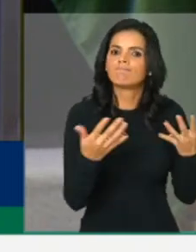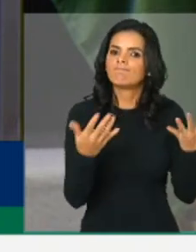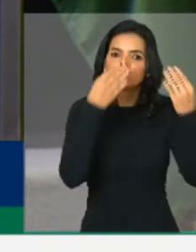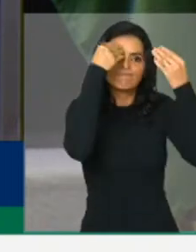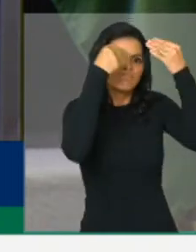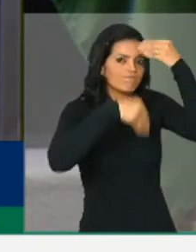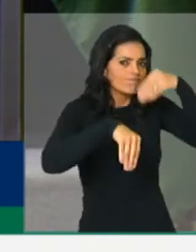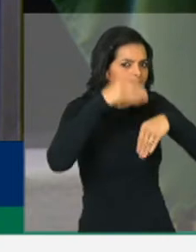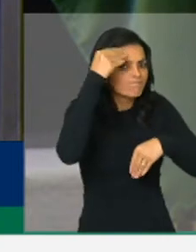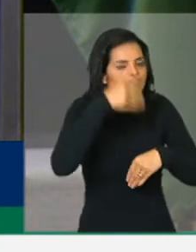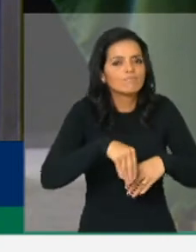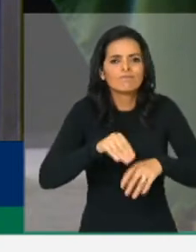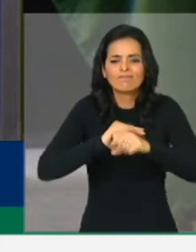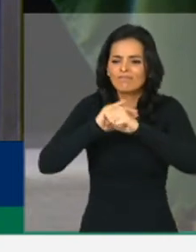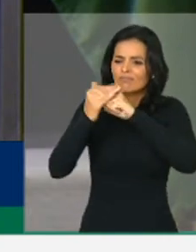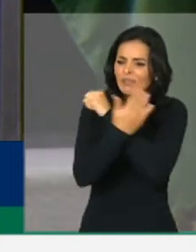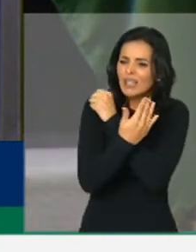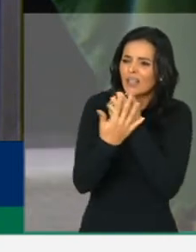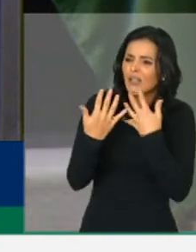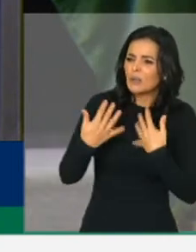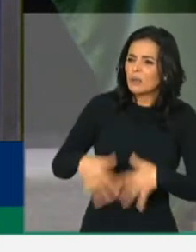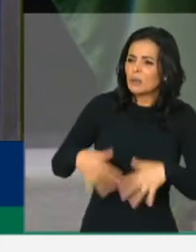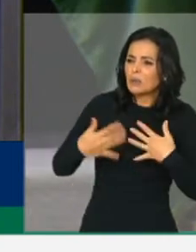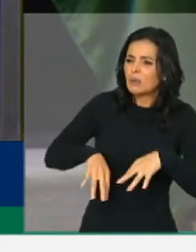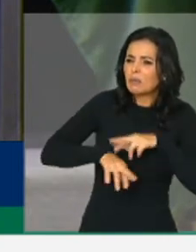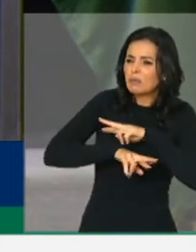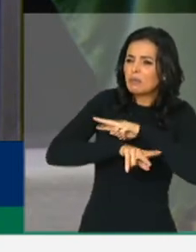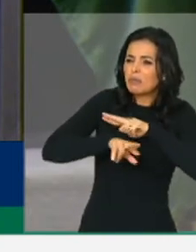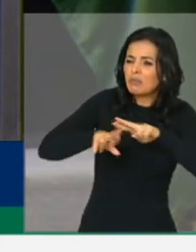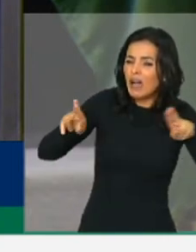DE NOVO VOLTAR AO MERCADO DE TRABALHO, PRA QUE ELAS POSSAM DE NOVO TER COMPETITIVIDADE E CAPACIDADE DE INVESTIMENTO E